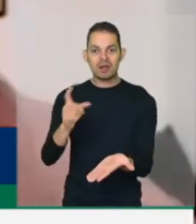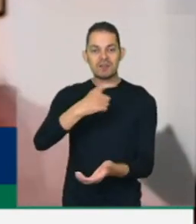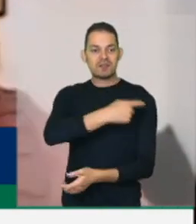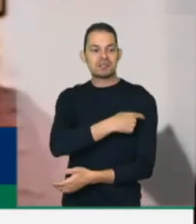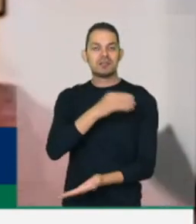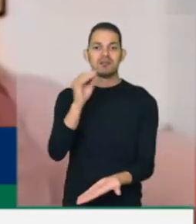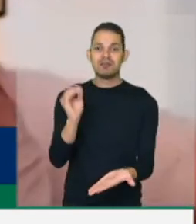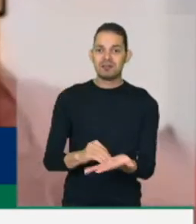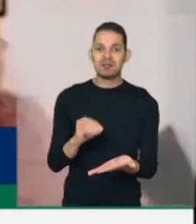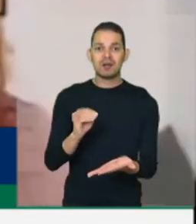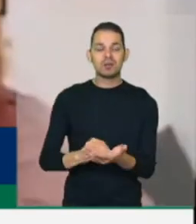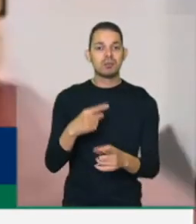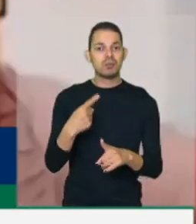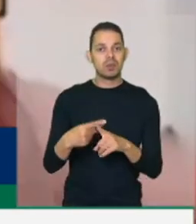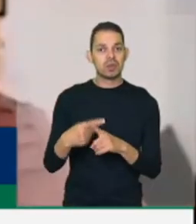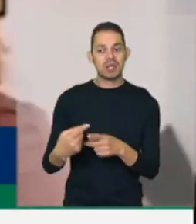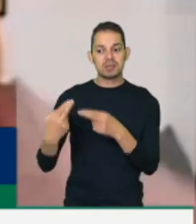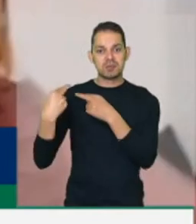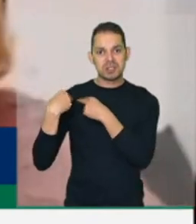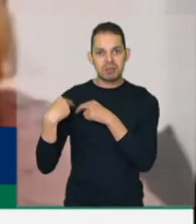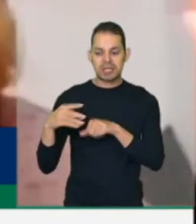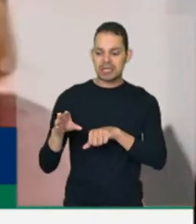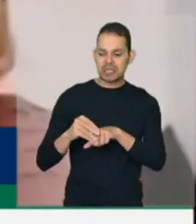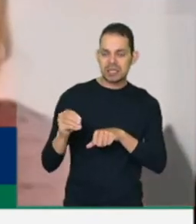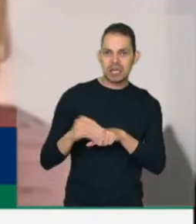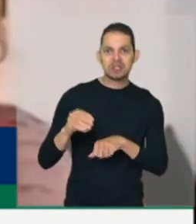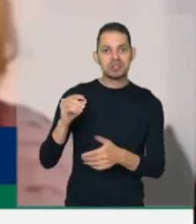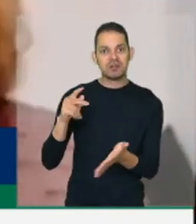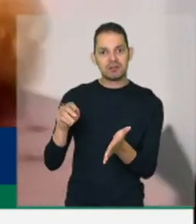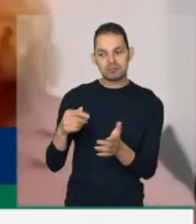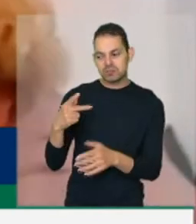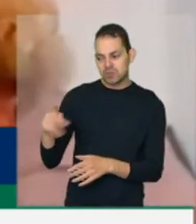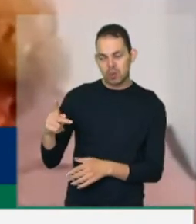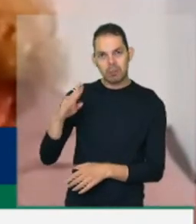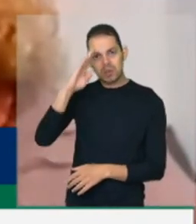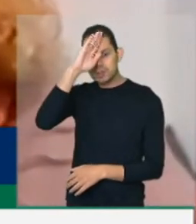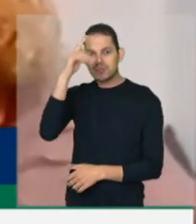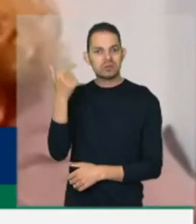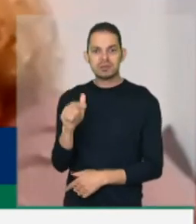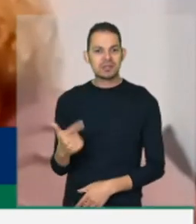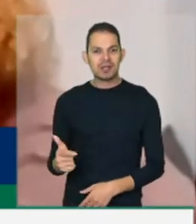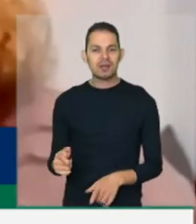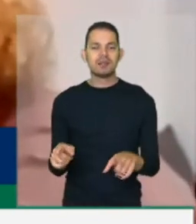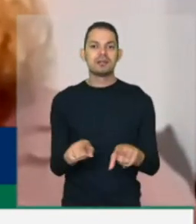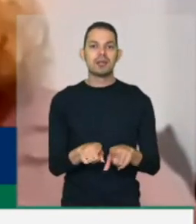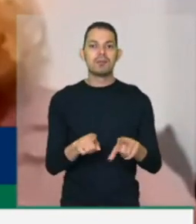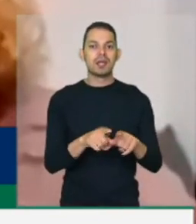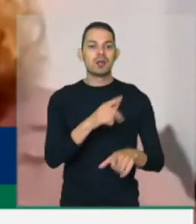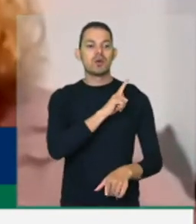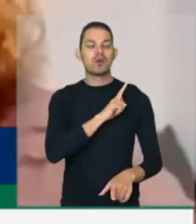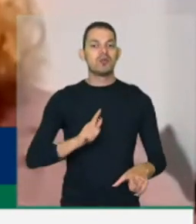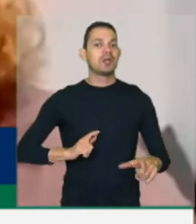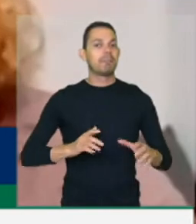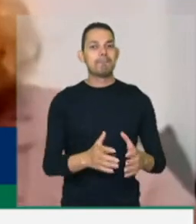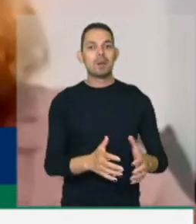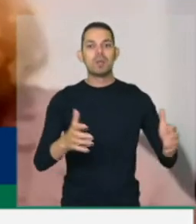ESTAMOS COM FALTA DE VACINA, MUITO POR INCOMPETÊNCIA E INAPETÊNCIA DESSE GOVERNO. DO OUTRO LADO TEMOS MAIORIA DE GOVERNADORES E PREFEITOS E INCANSAVELMENTE TRABALHANDO